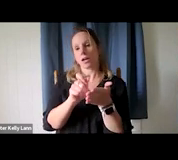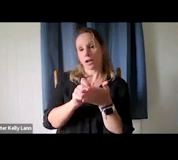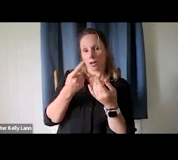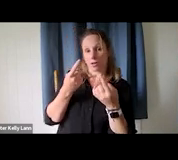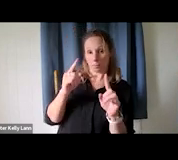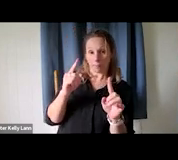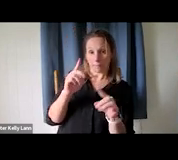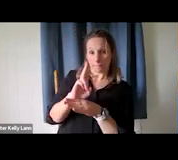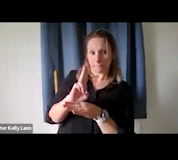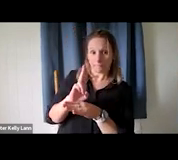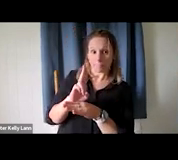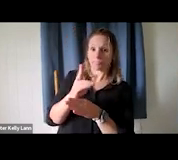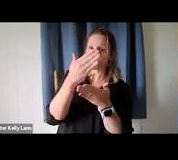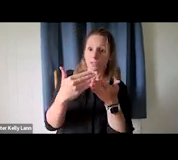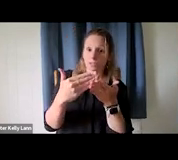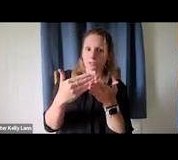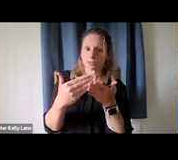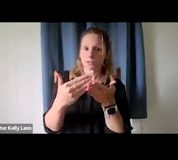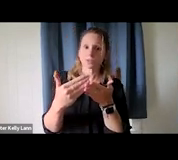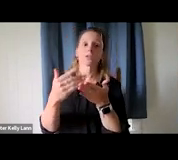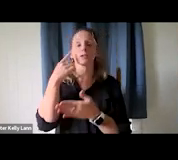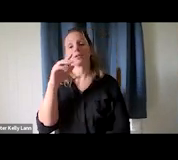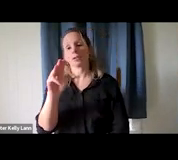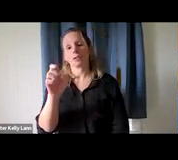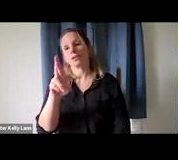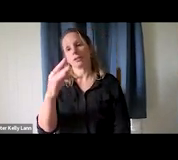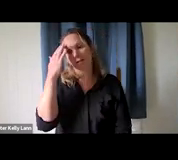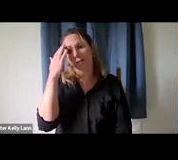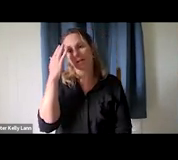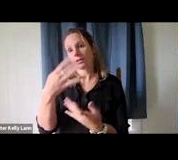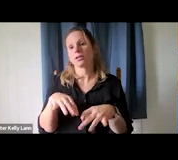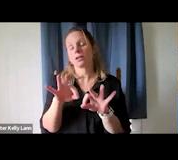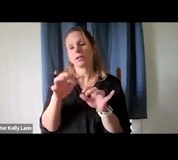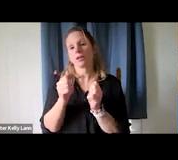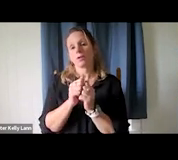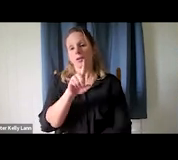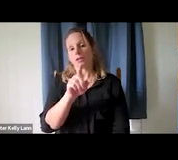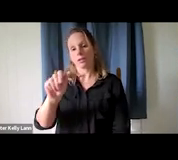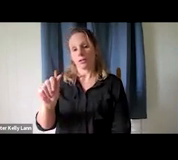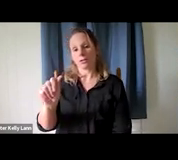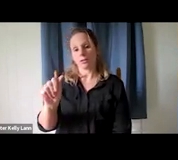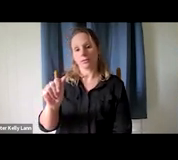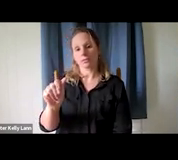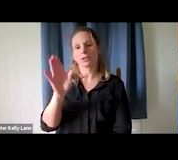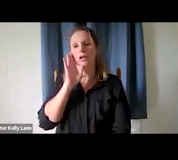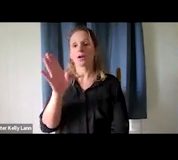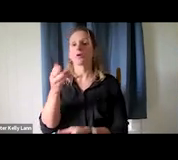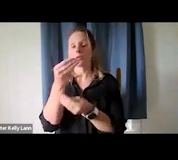del historial sobre el consumo de sustancias en el MSR, especialmente cuando hay pruebas de DAA. También vamos a compartir algunas herramientas